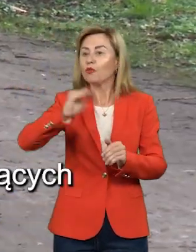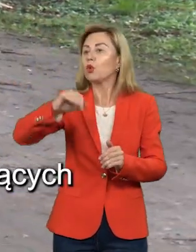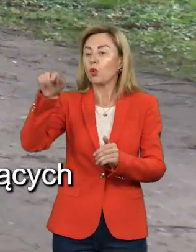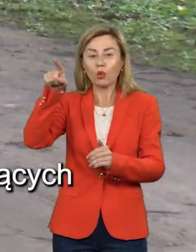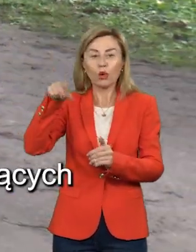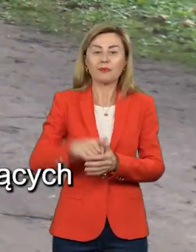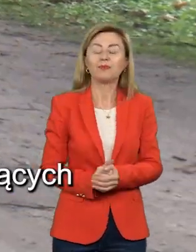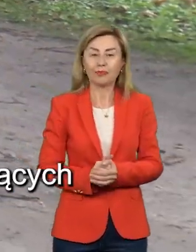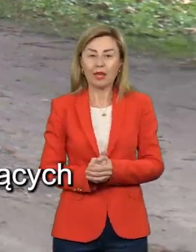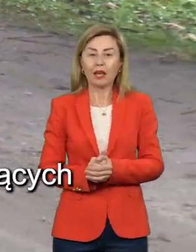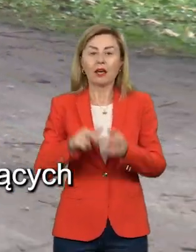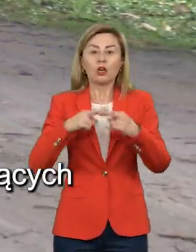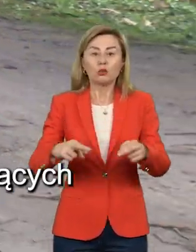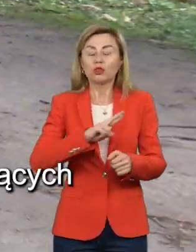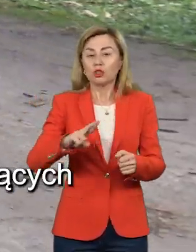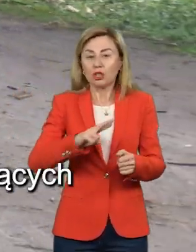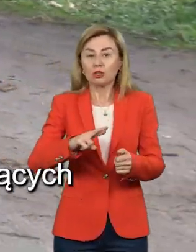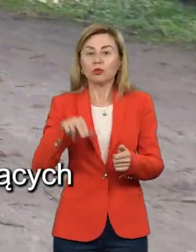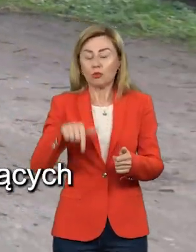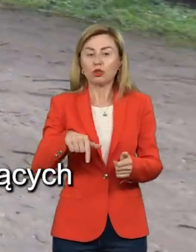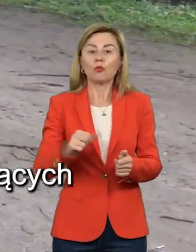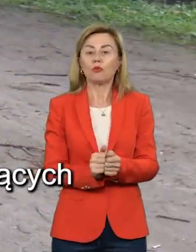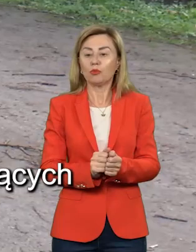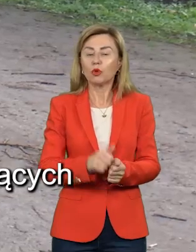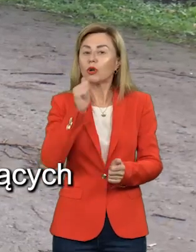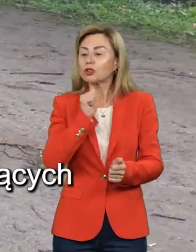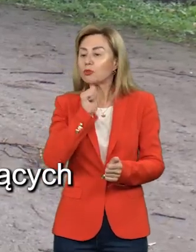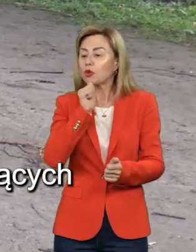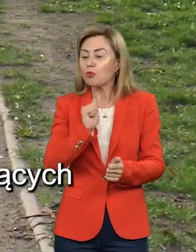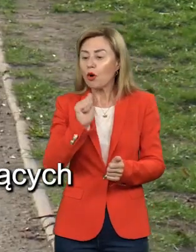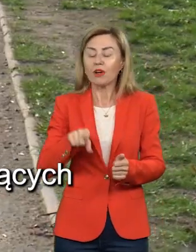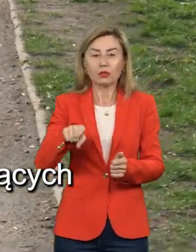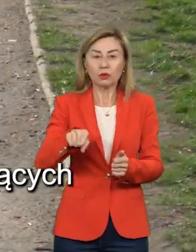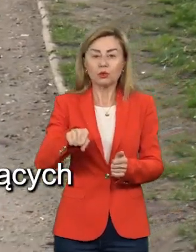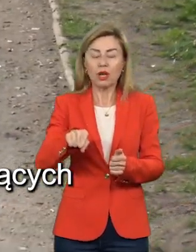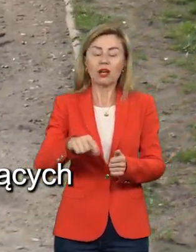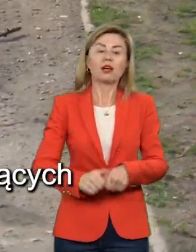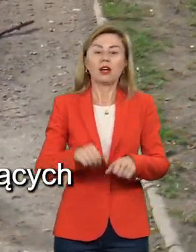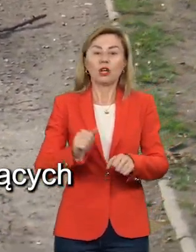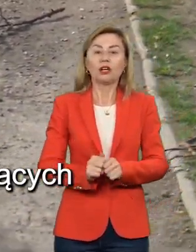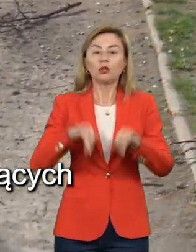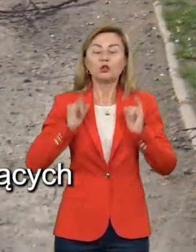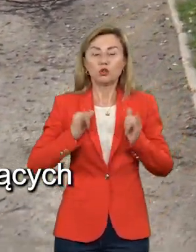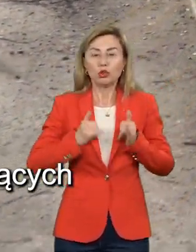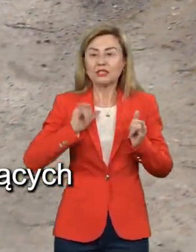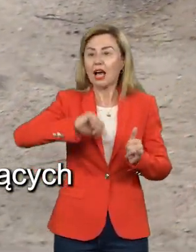Sprzęt ten mogli przetestować podopieczni organizacji zajmujących się turystyką górską dla osób z niepełnosprawnościami